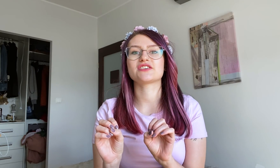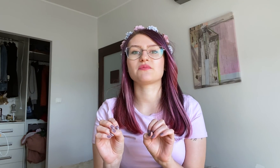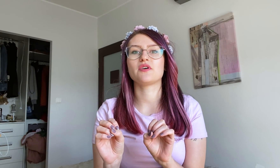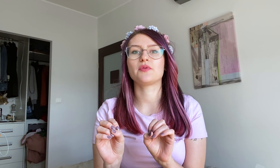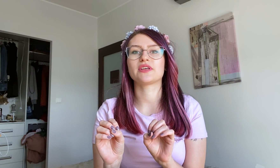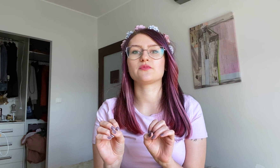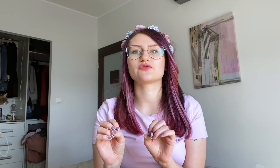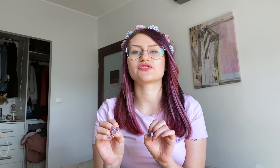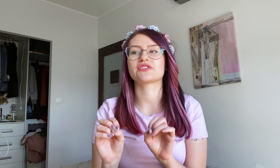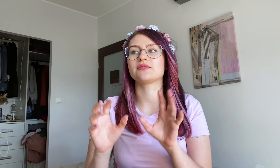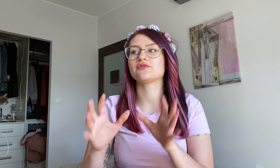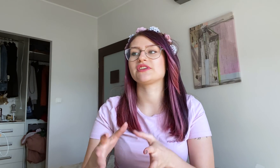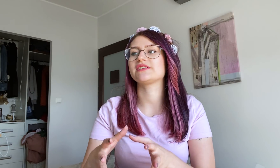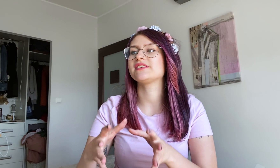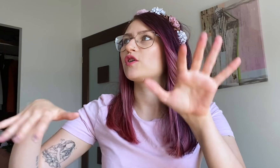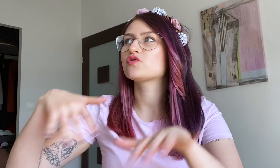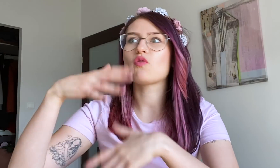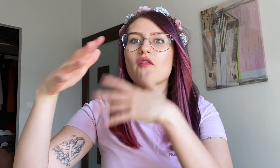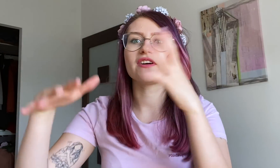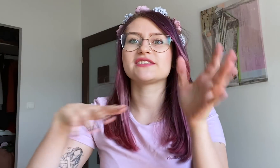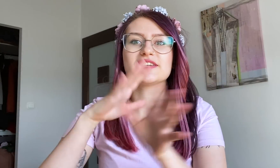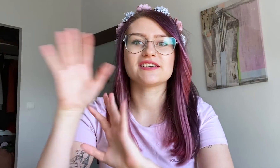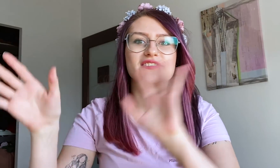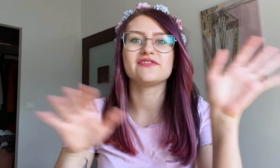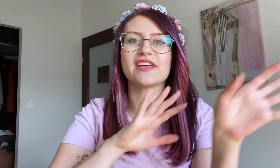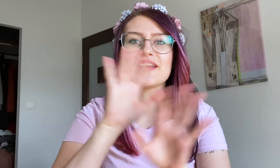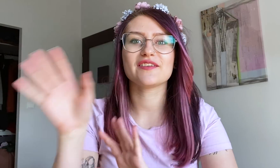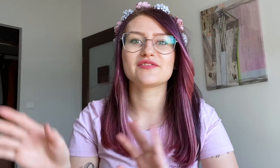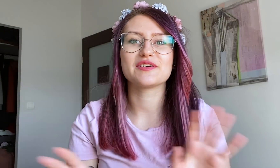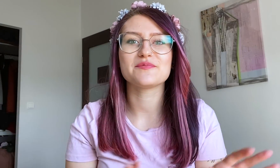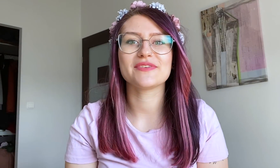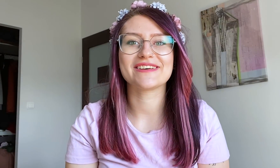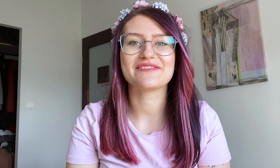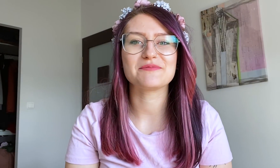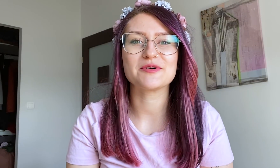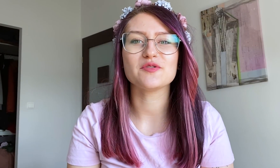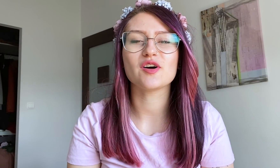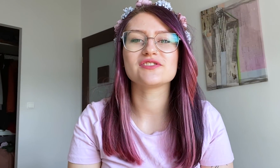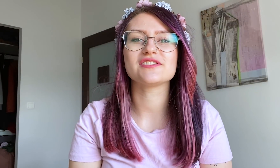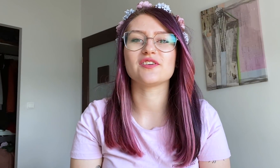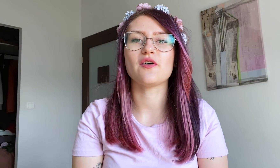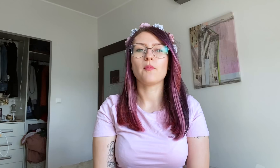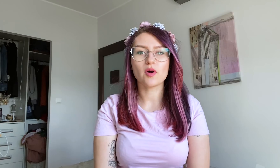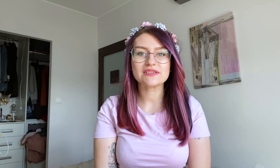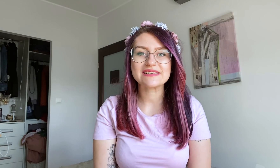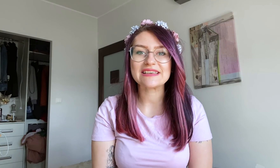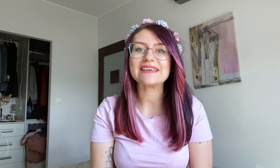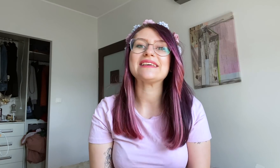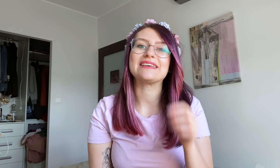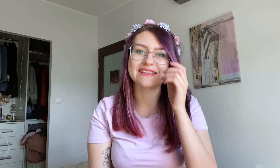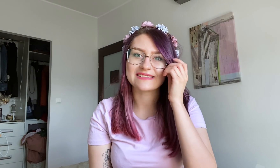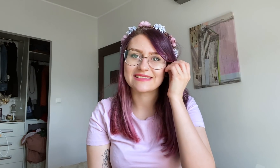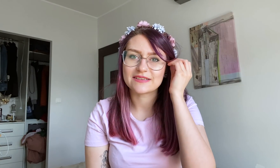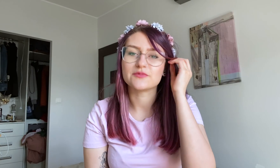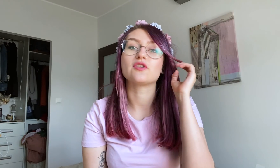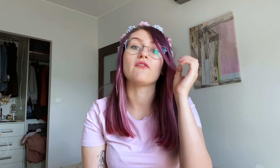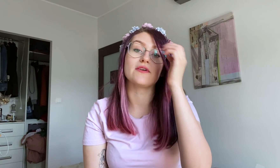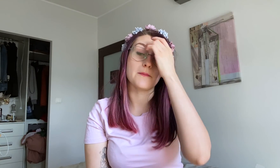żeby potem już nie musieć kotłować się dziwnie w tym filmiku. Chodzi o polski język migowy.